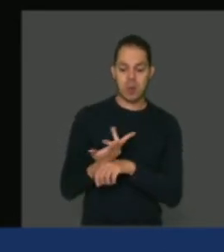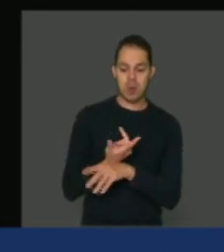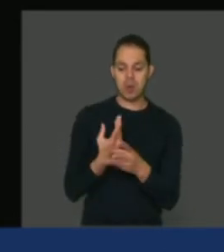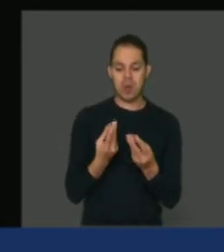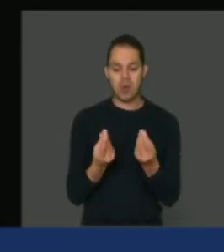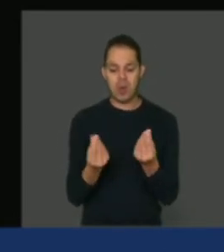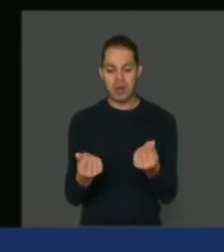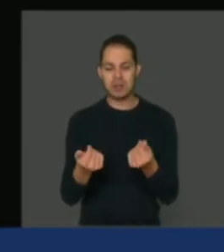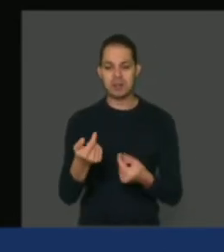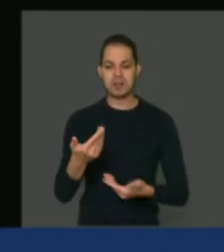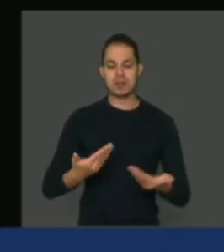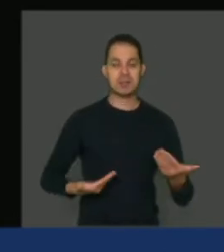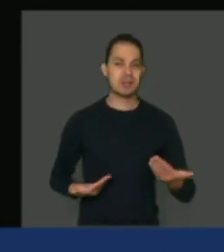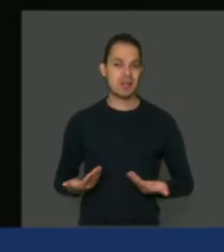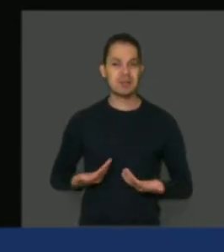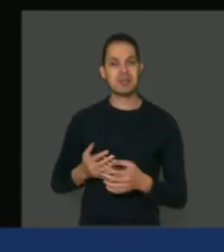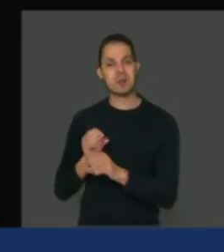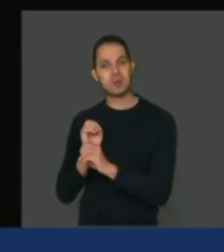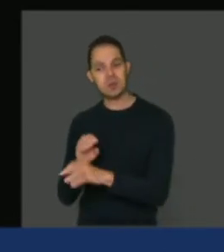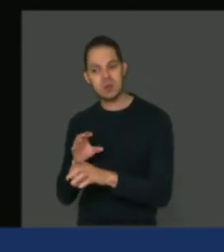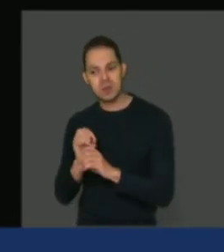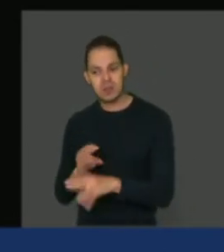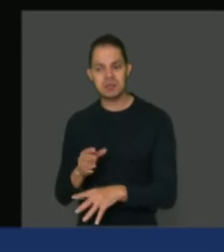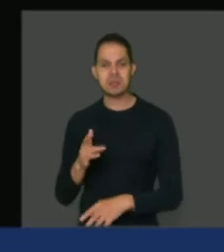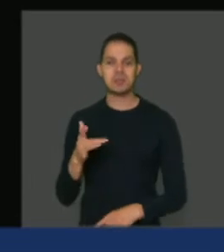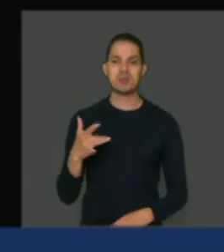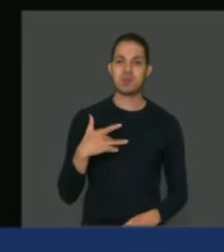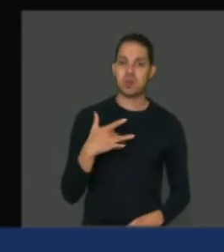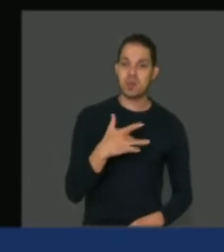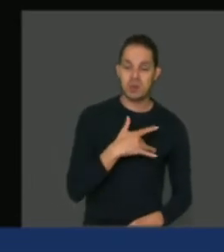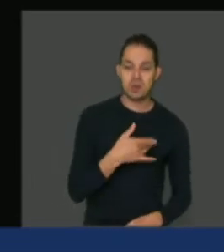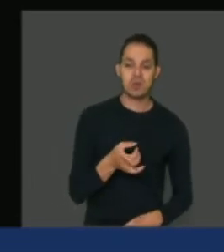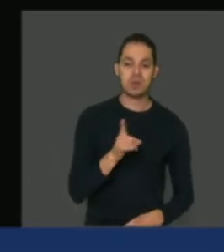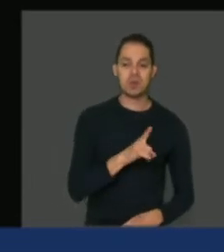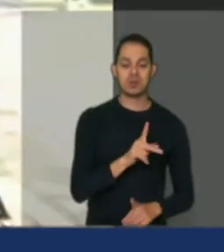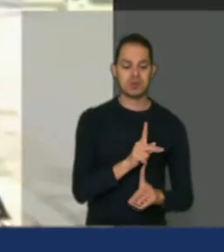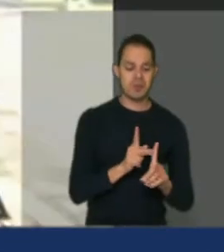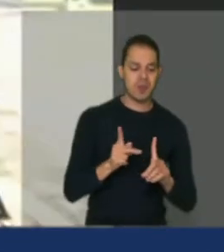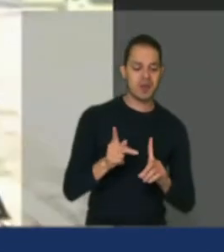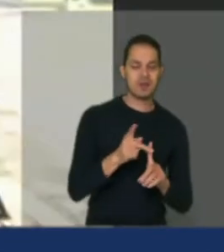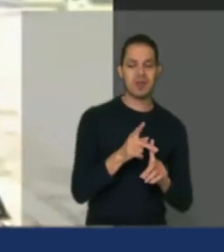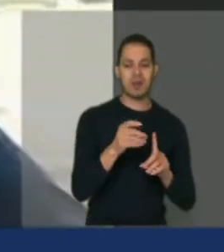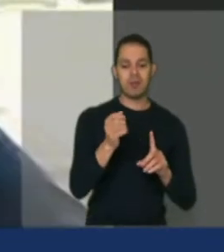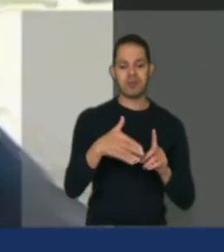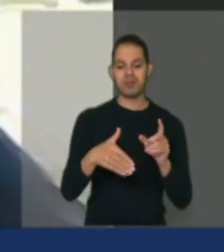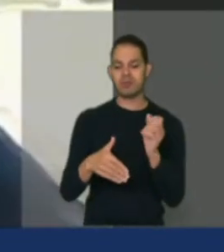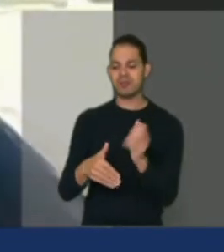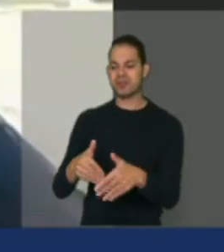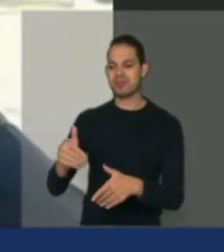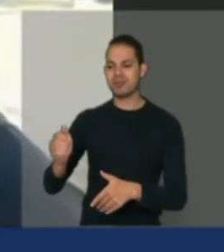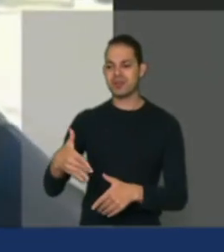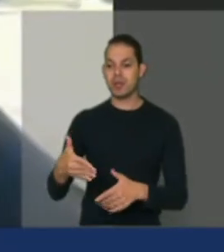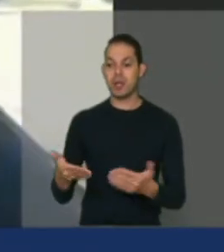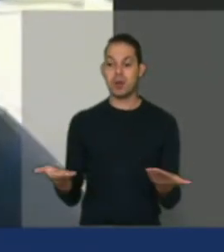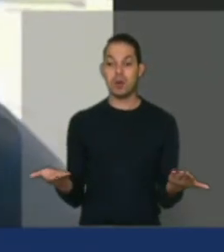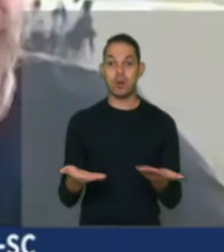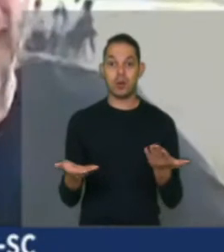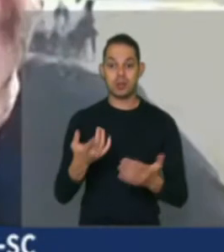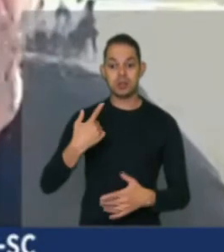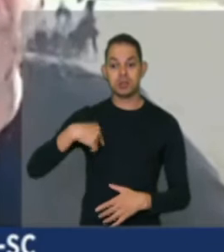EDUCAÇÃO, NO SERVIÇO DA SAÚDE, DA PREVIDÊNCIA. PORTANTO, HOJE NÓS ESTAMOS BASTA BOLSONARO!